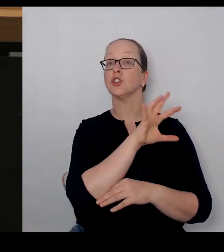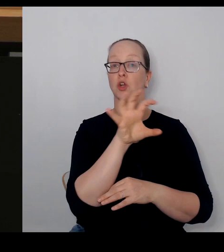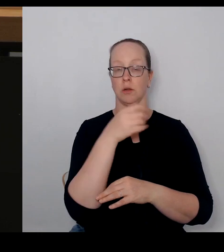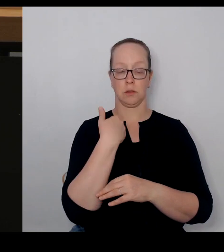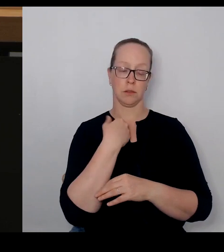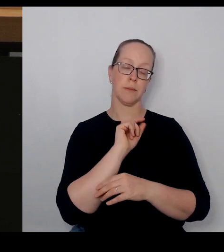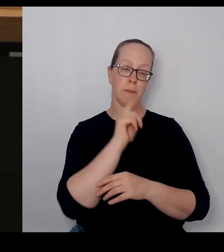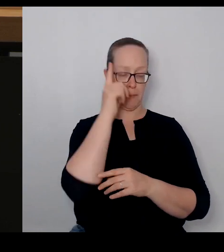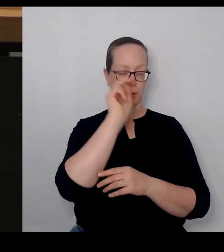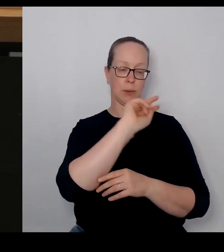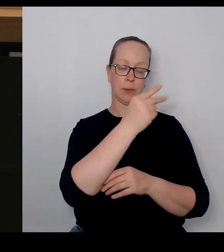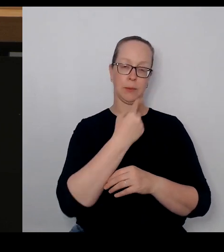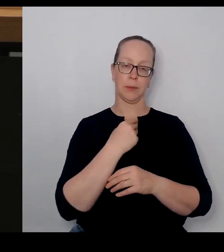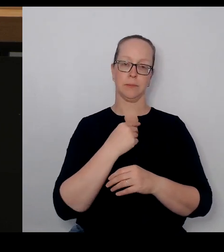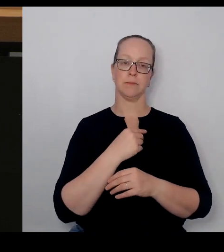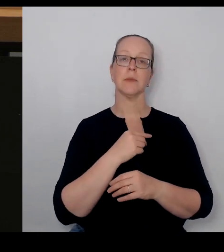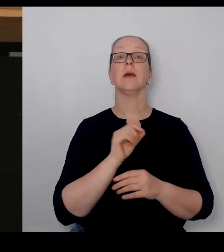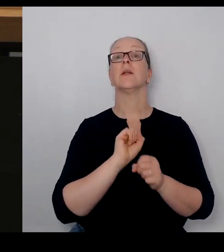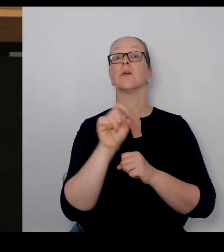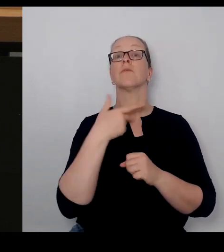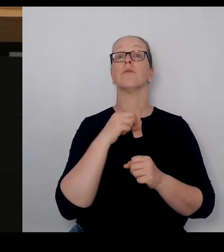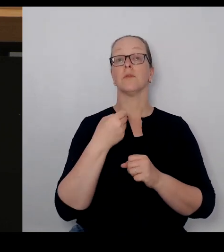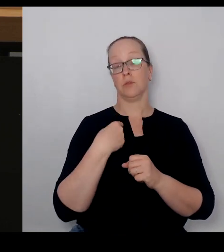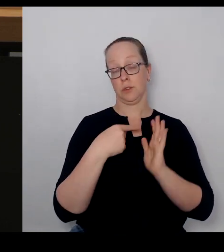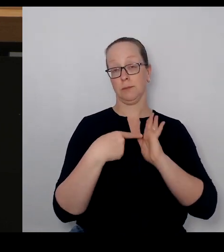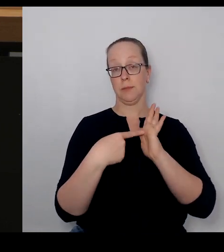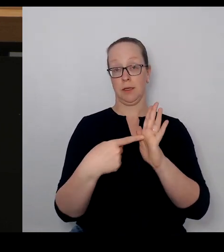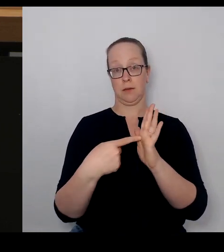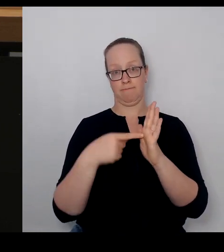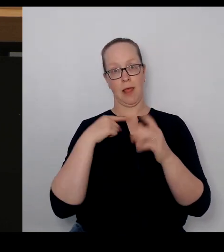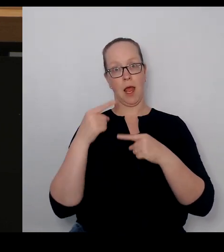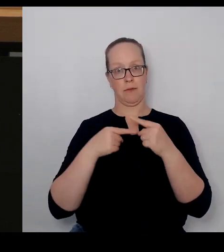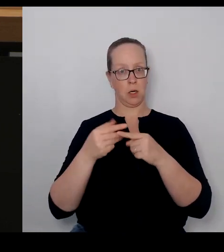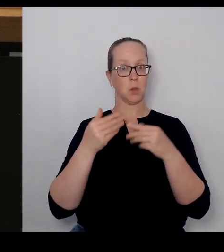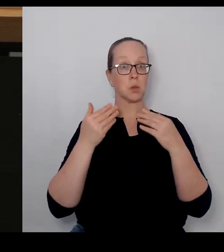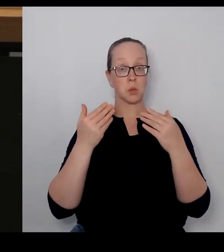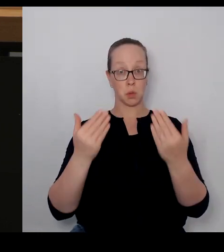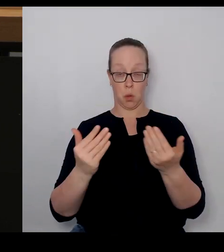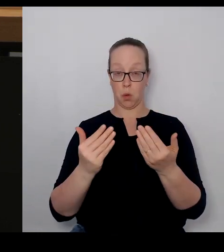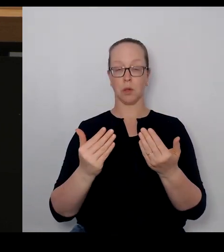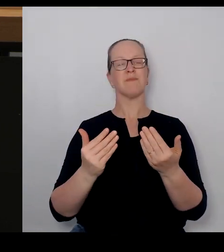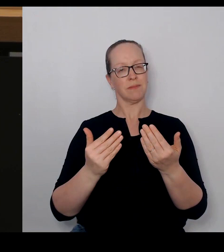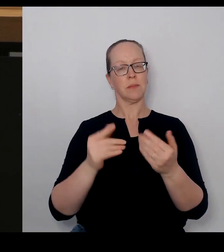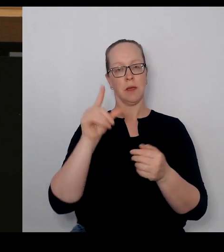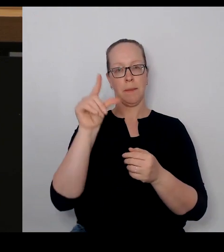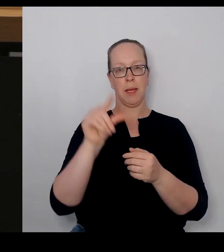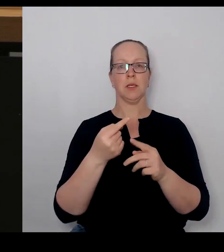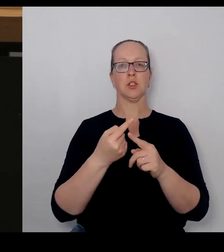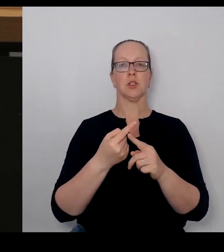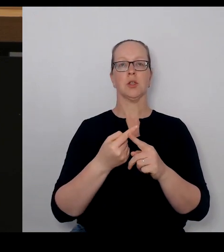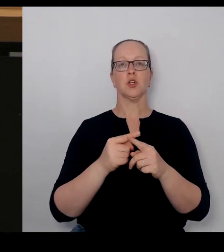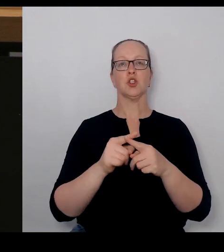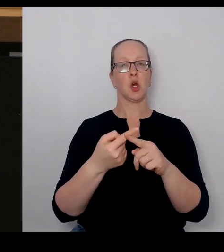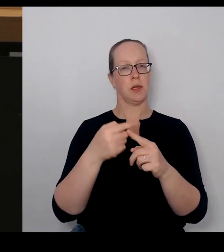Entwicklung mindestens die Reform der Schuldenbremse vorantreiben müssen. Aus unserer Ablehnung der Schuldenbremse hat die Linke